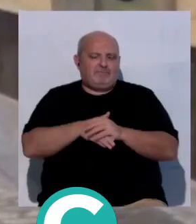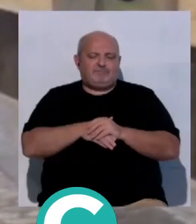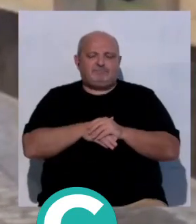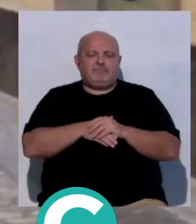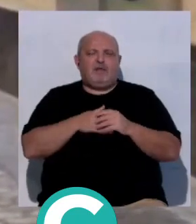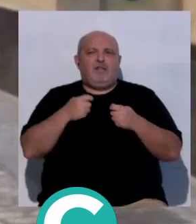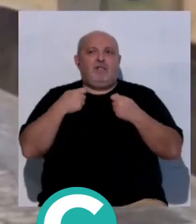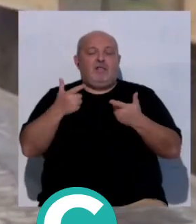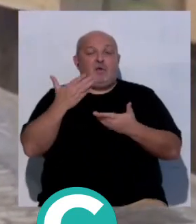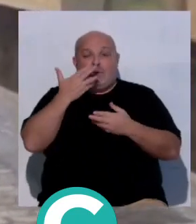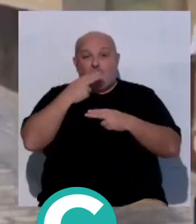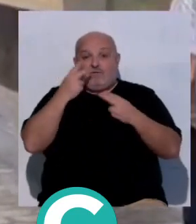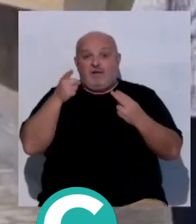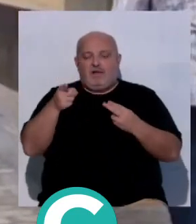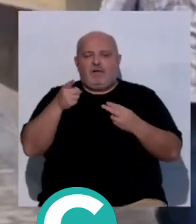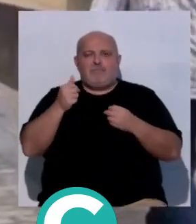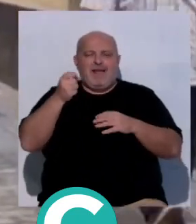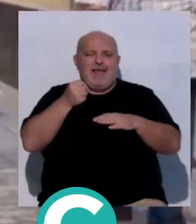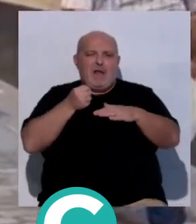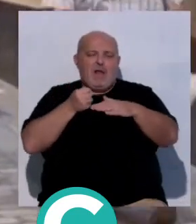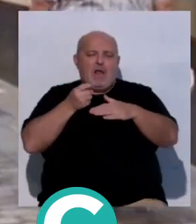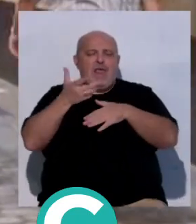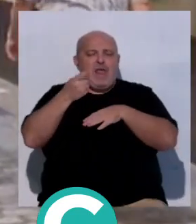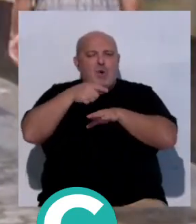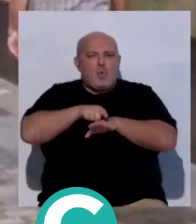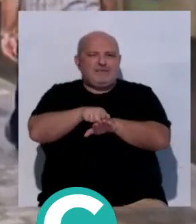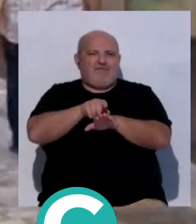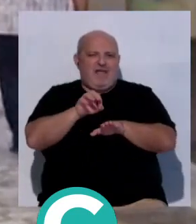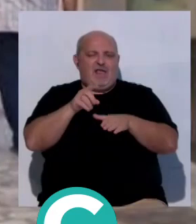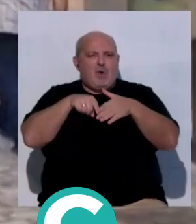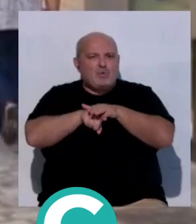de que la escuela pública sea más inclusiva de tratar y de trabajar con los niños y las niñas